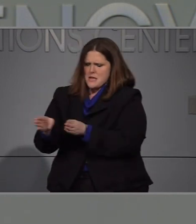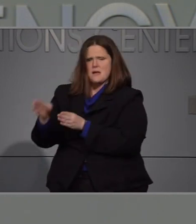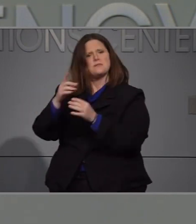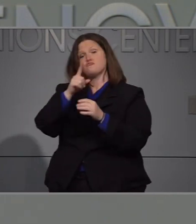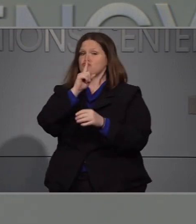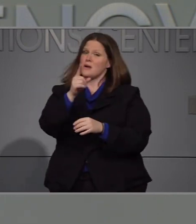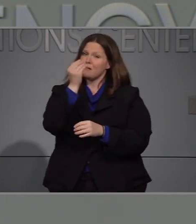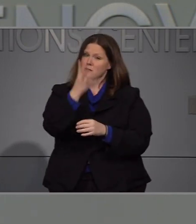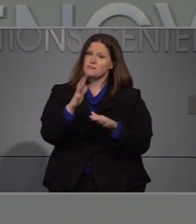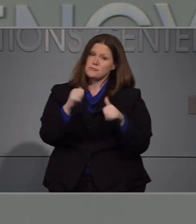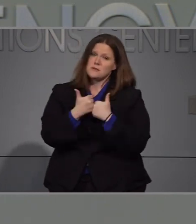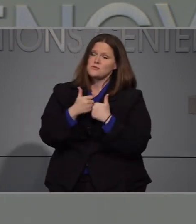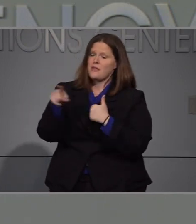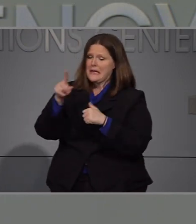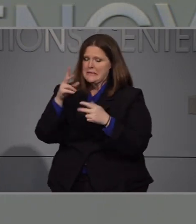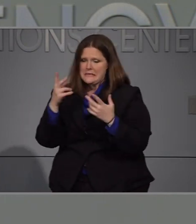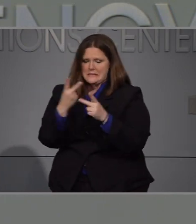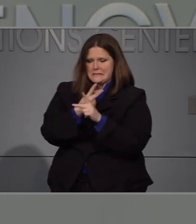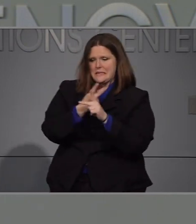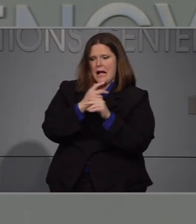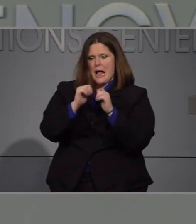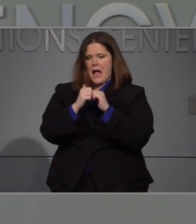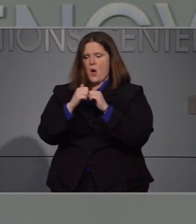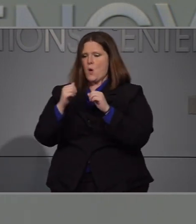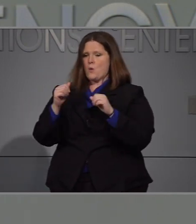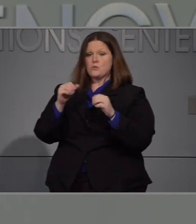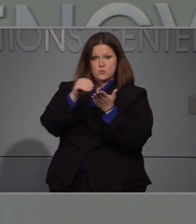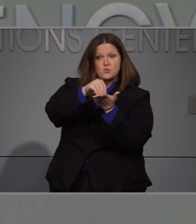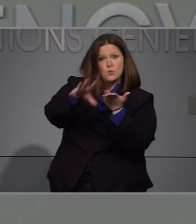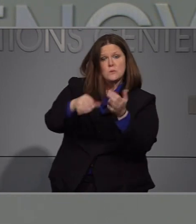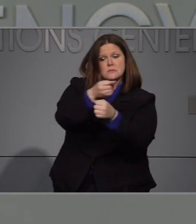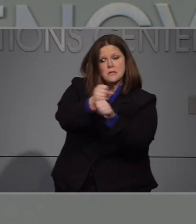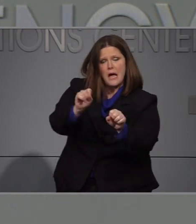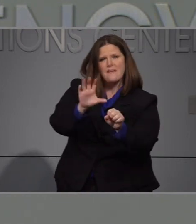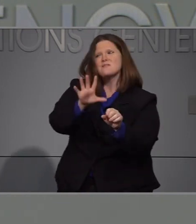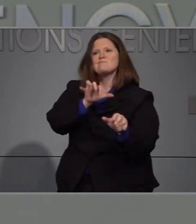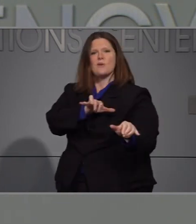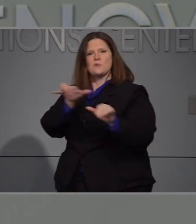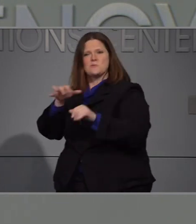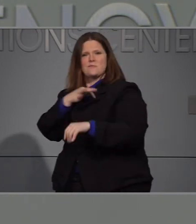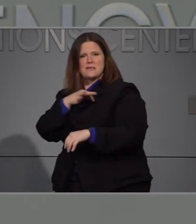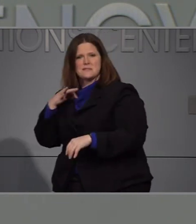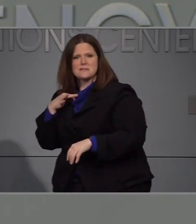poder regresar y implementar una de las opciones, porque tenemos que proteger a los